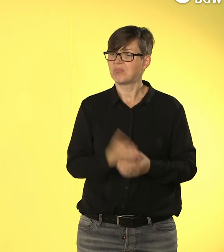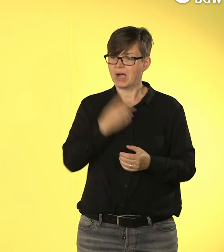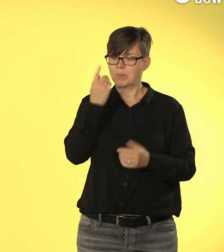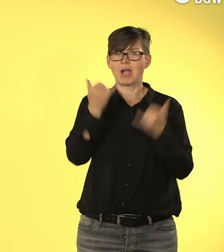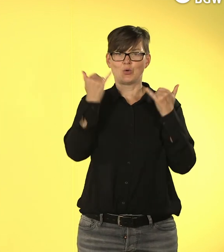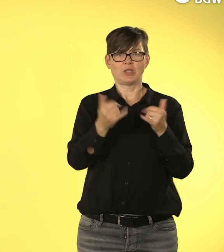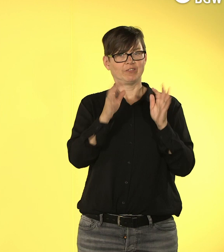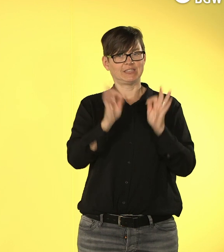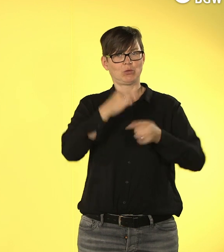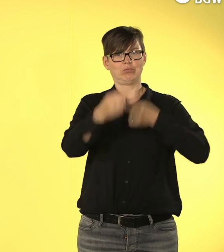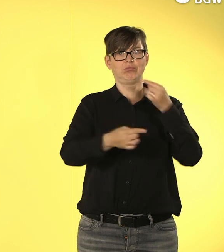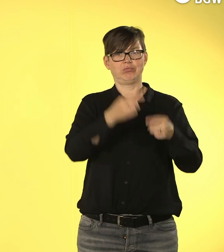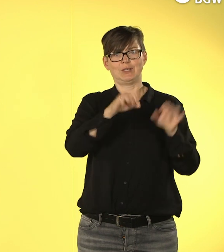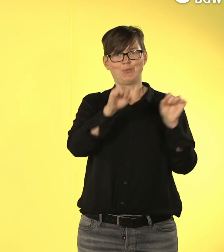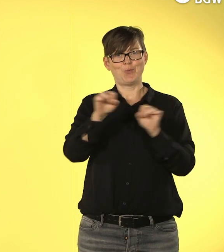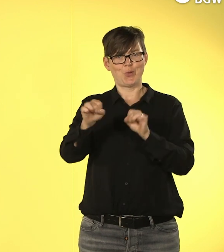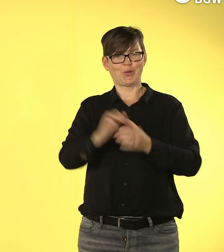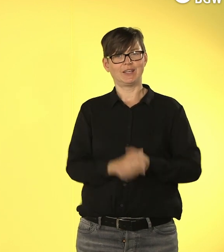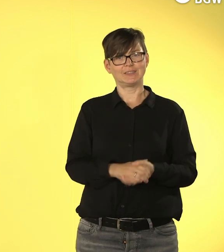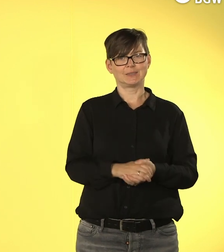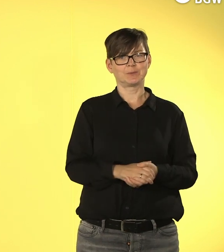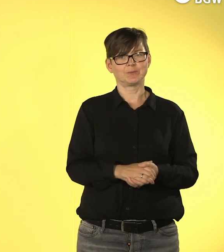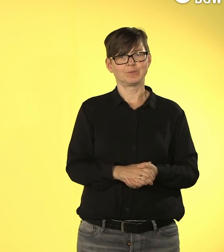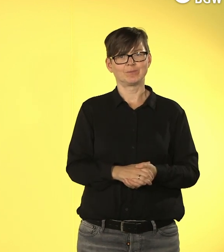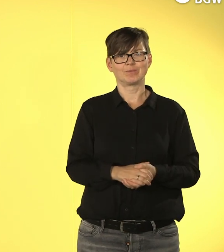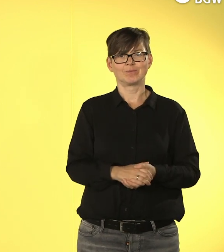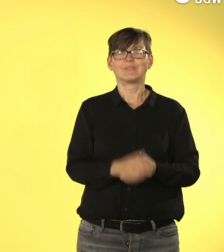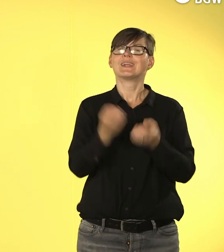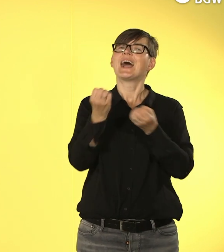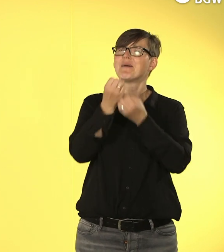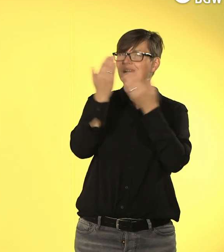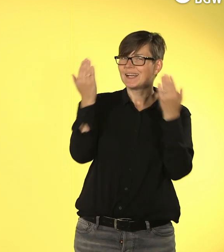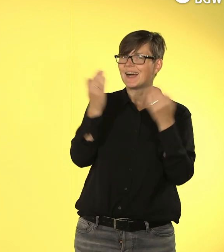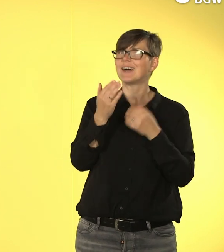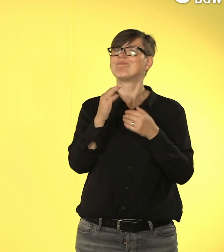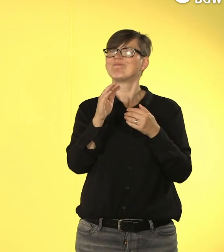Es macht es aber schwierig. Ich kenne es aus der Praxis.